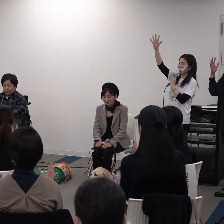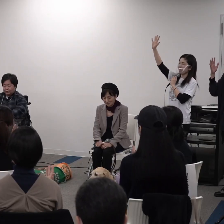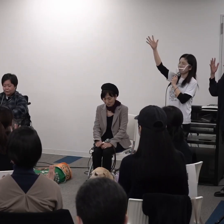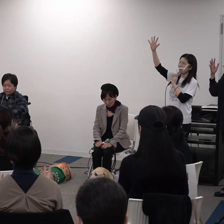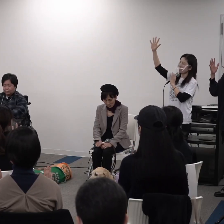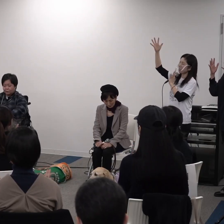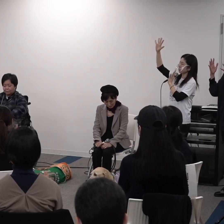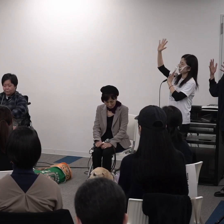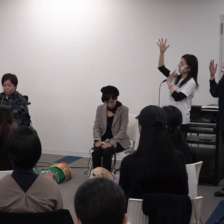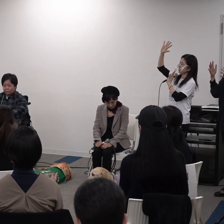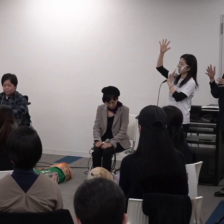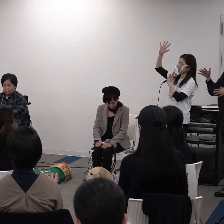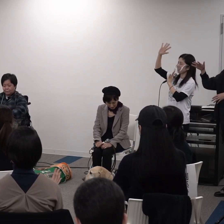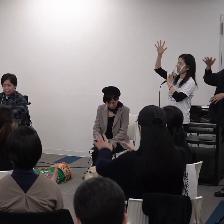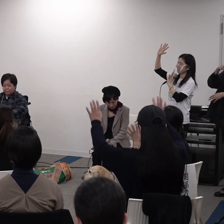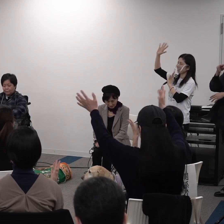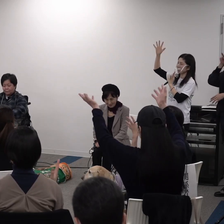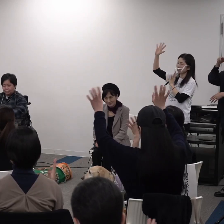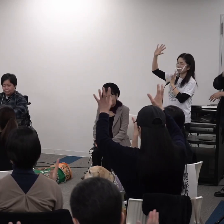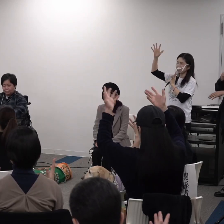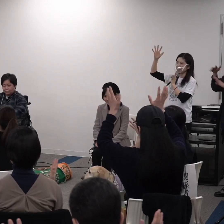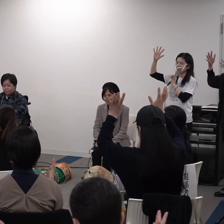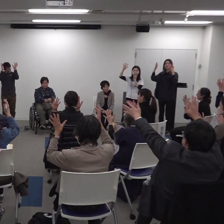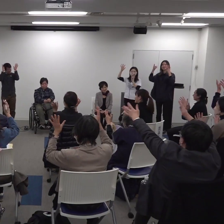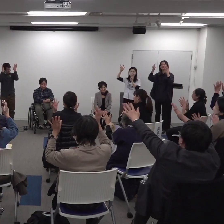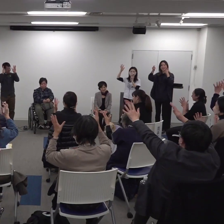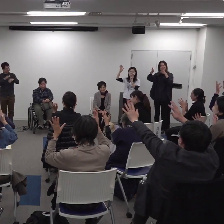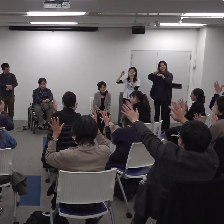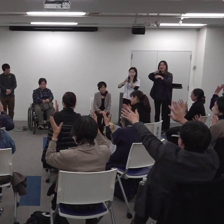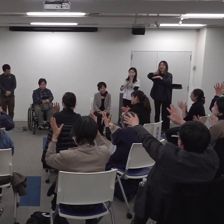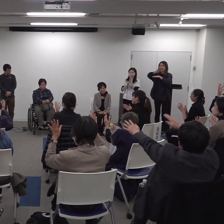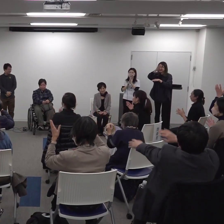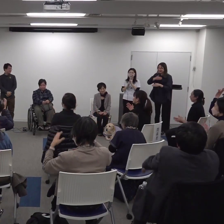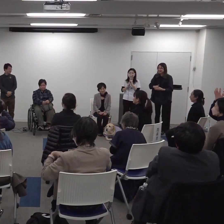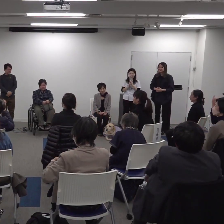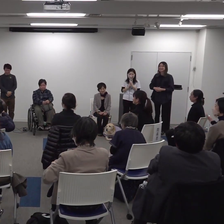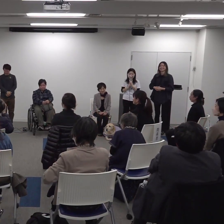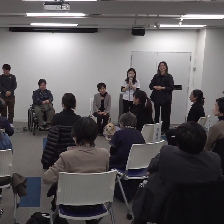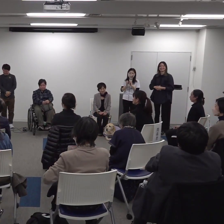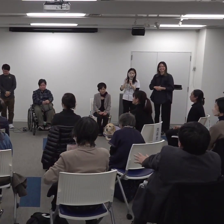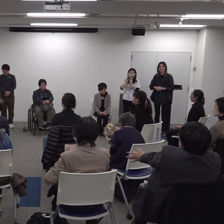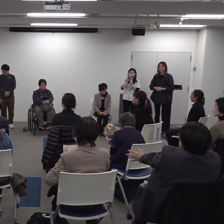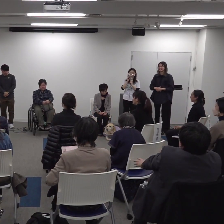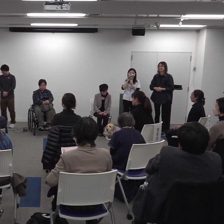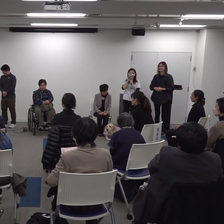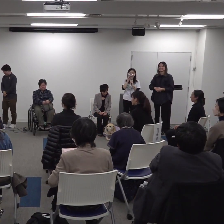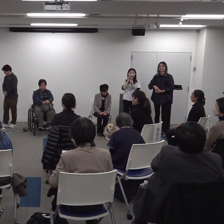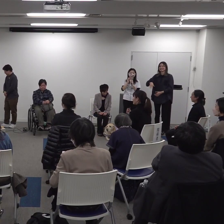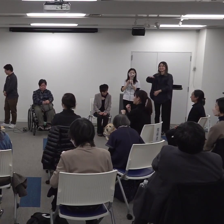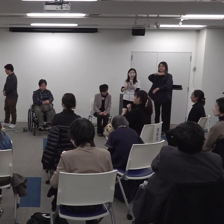はい見える拍手でお願いいたします ありがとうございます はいお疲れ様でした